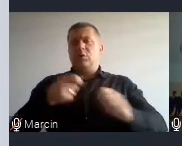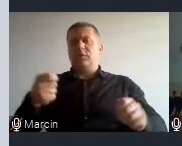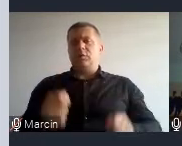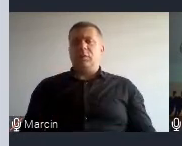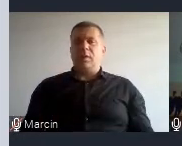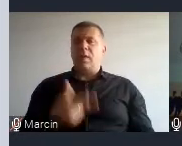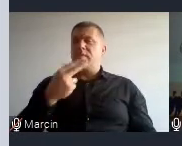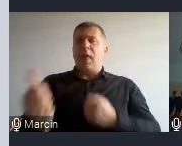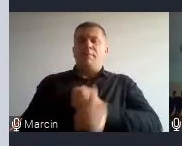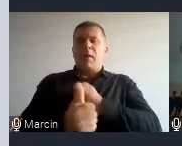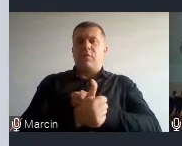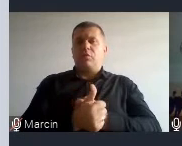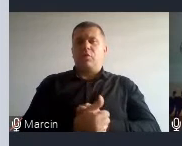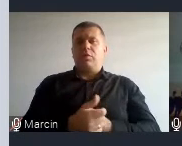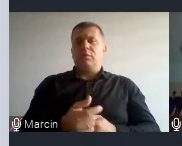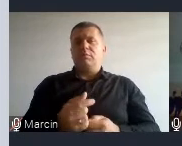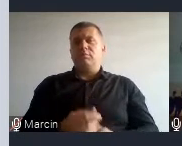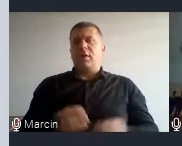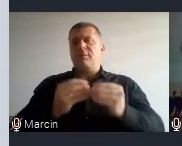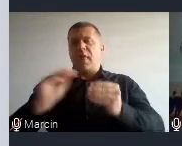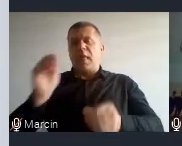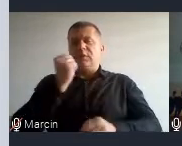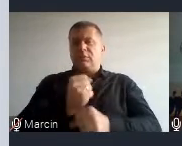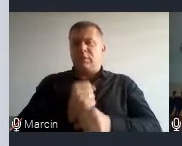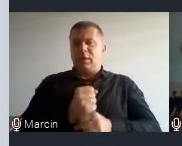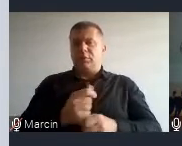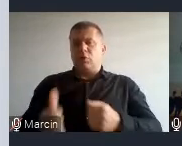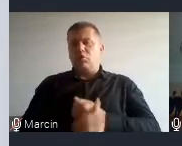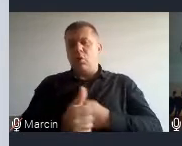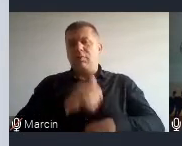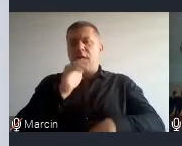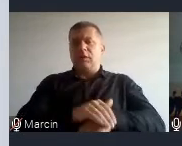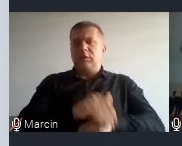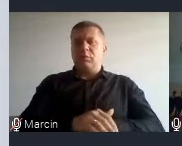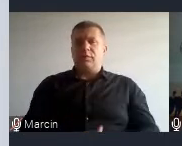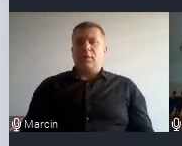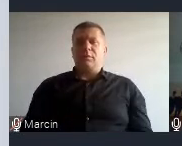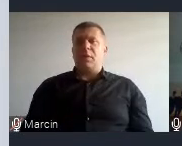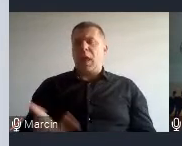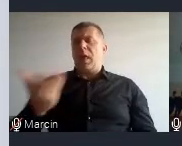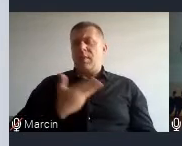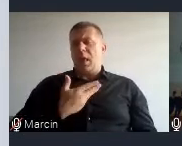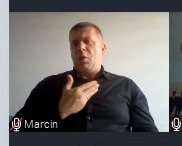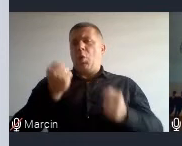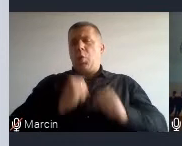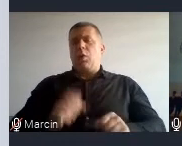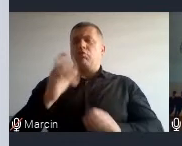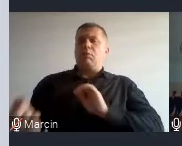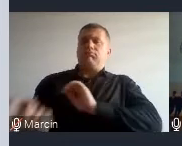Nie powoduje jakoś znacząco więcej pracy przy dokumentacji zamówienia, a pozwala uniknąć zarzutów związanych